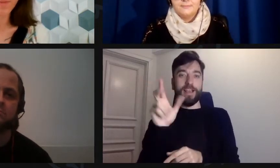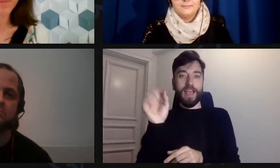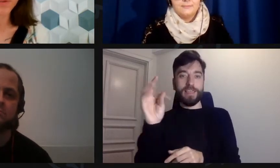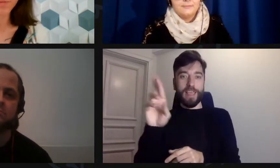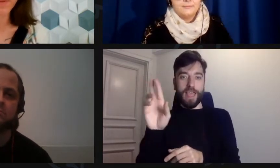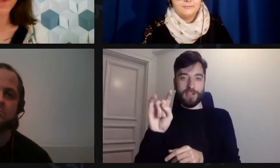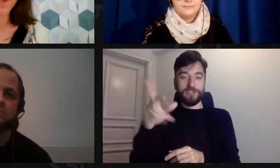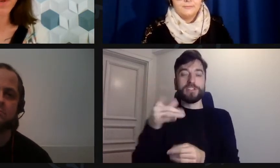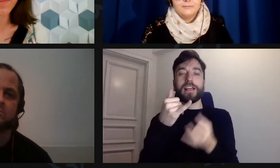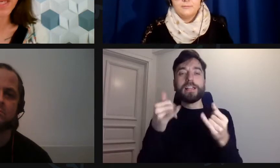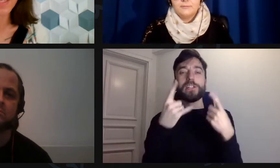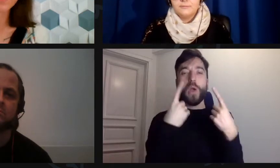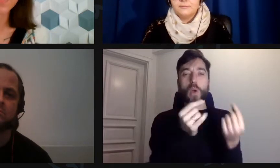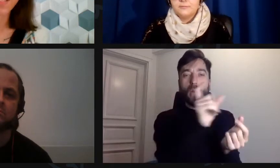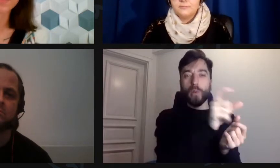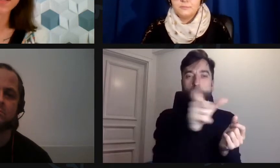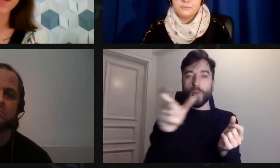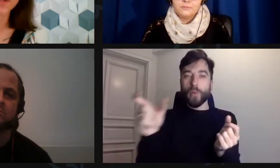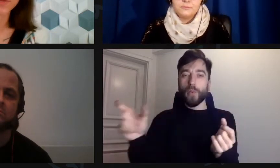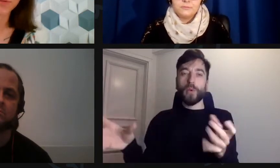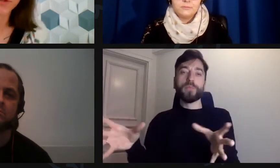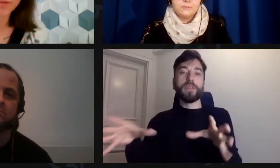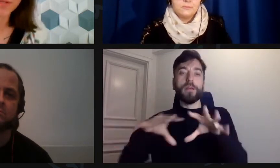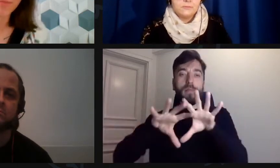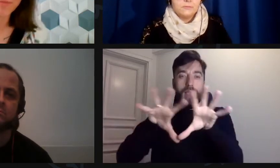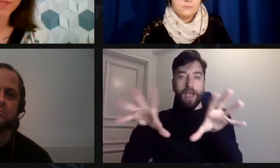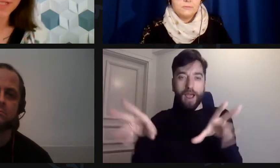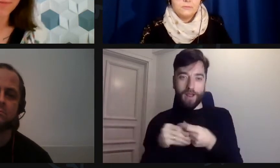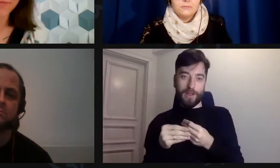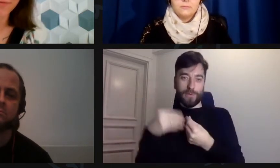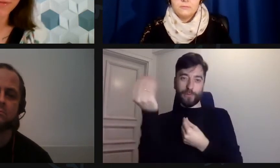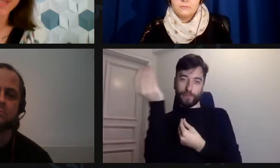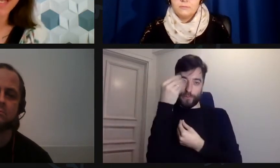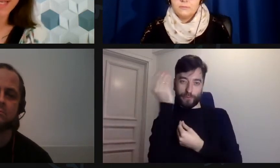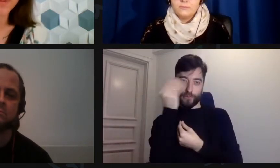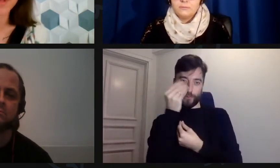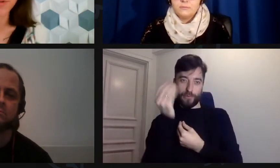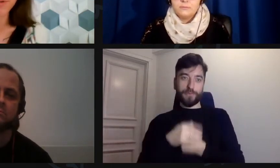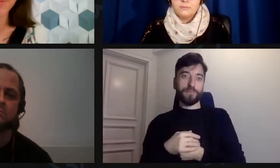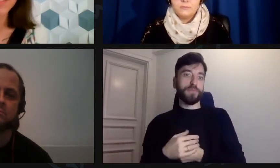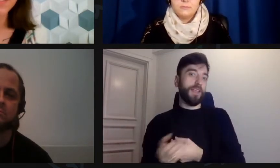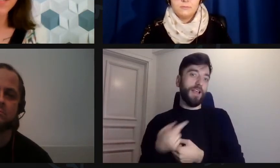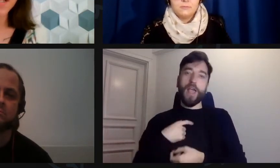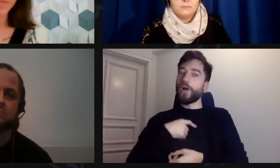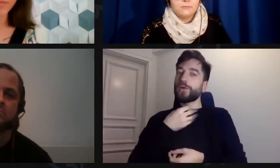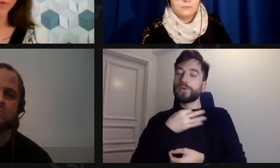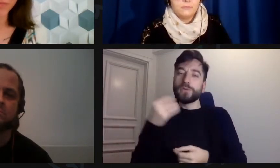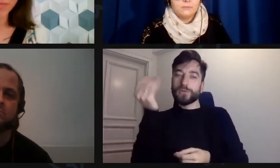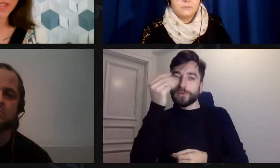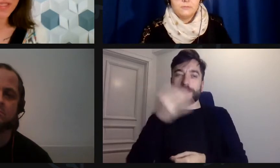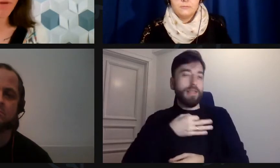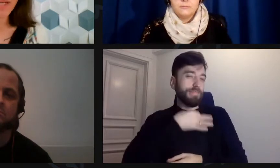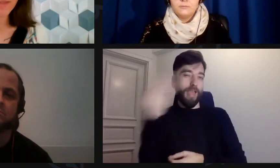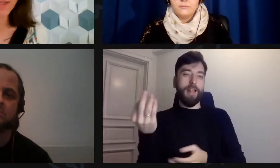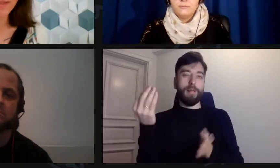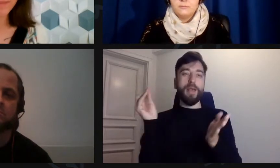z którymi prowadziłam zajęcia i uczyłam się w najlepszy sposób- poprzez działanie.